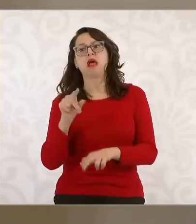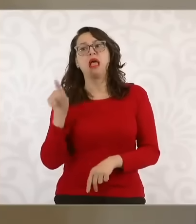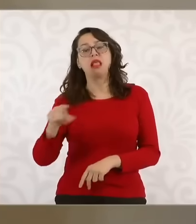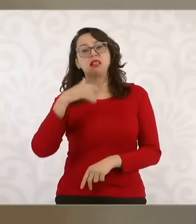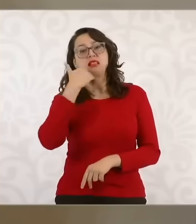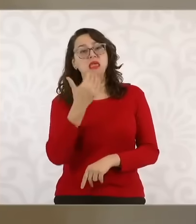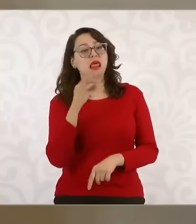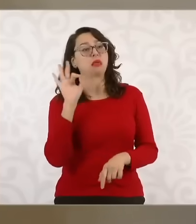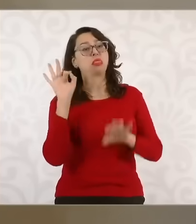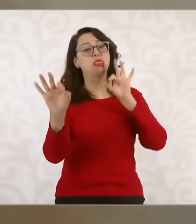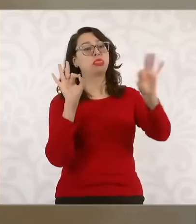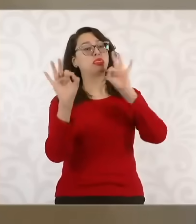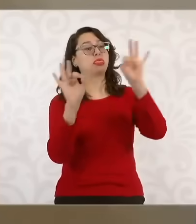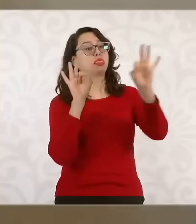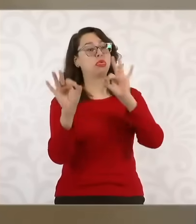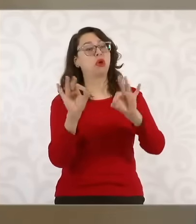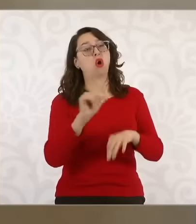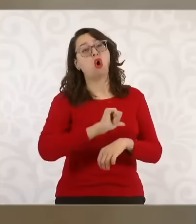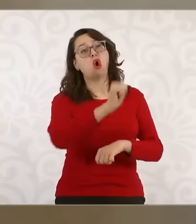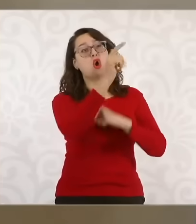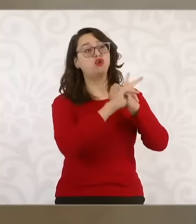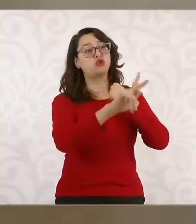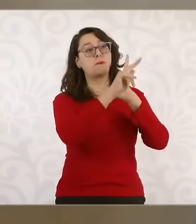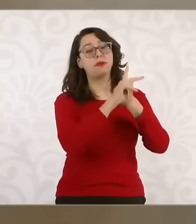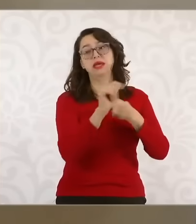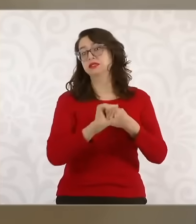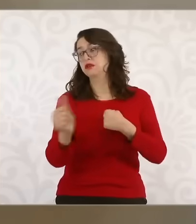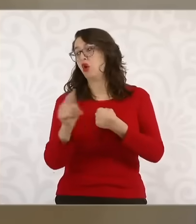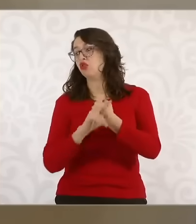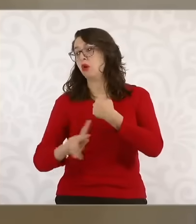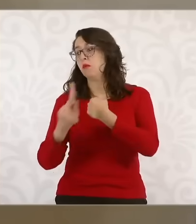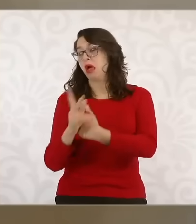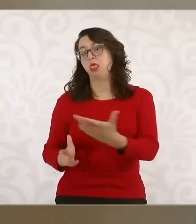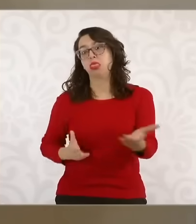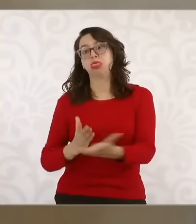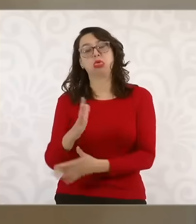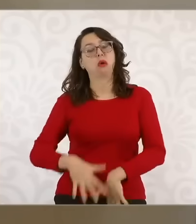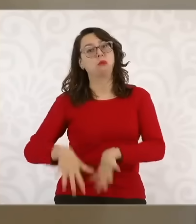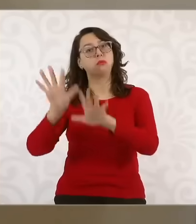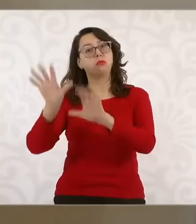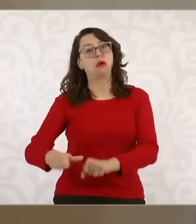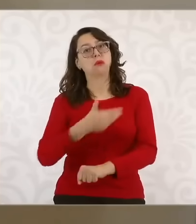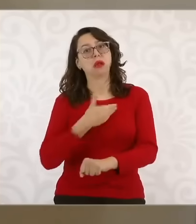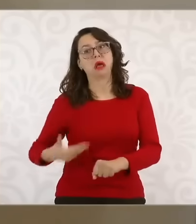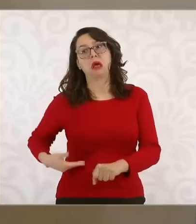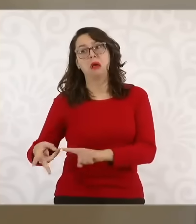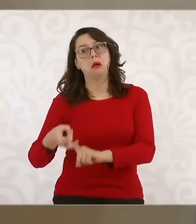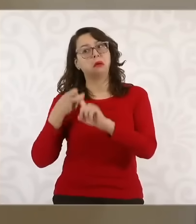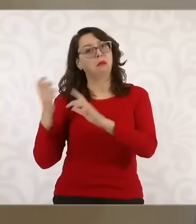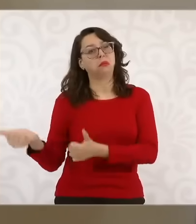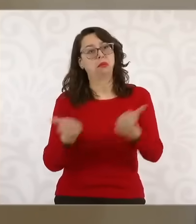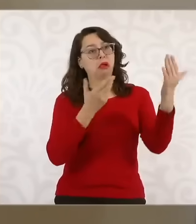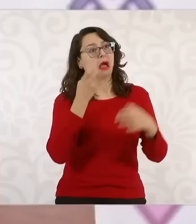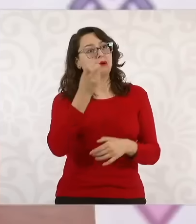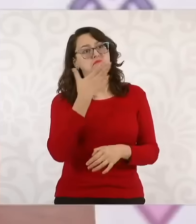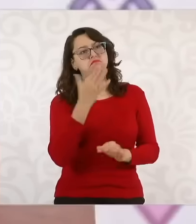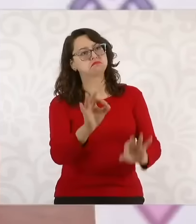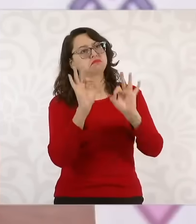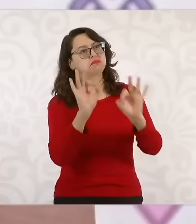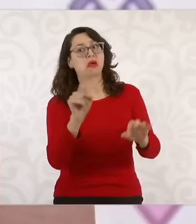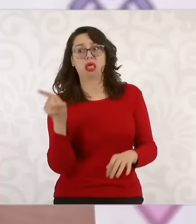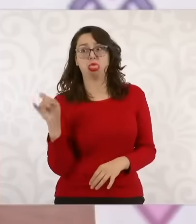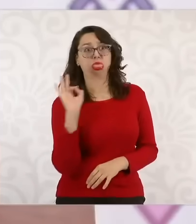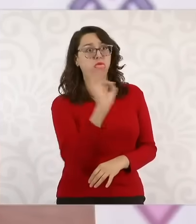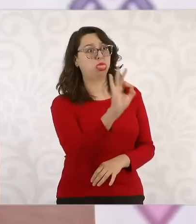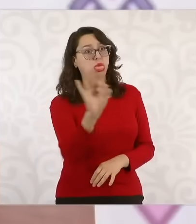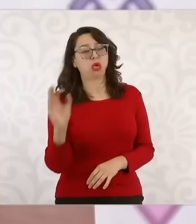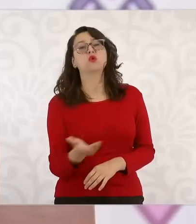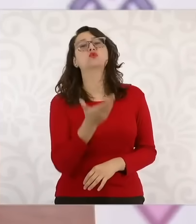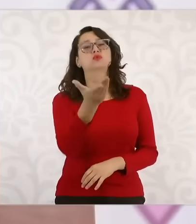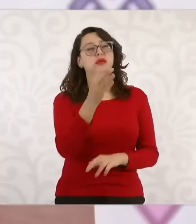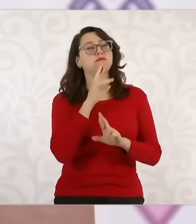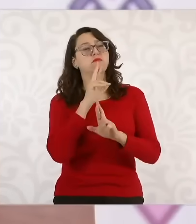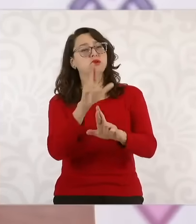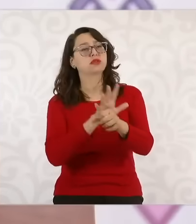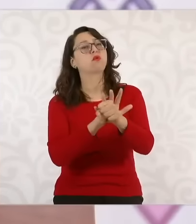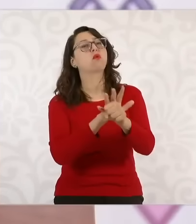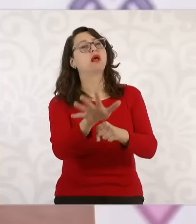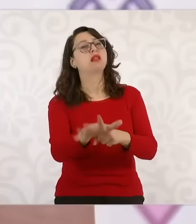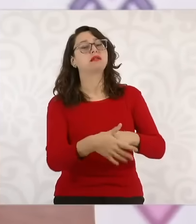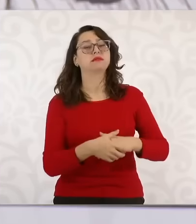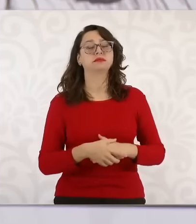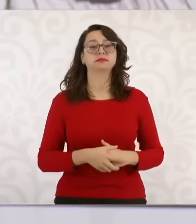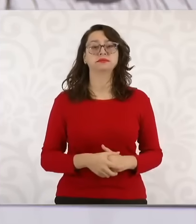positivo que un gobierno extranjero intervenga en un país soberano y capturar pues a su presidente.